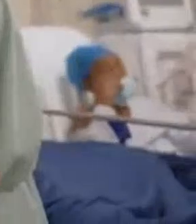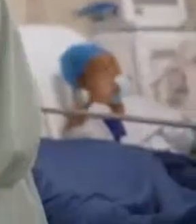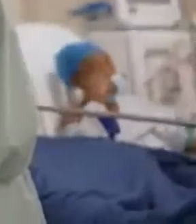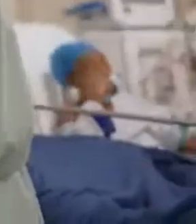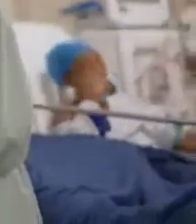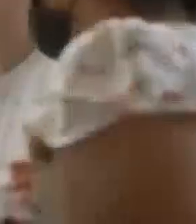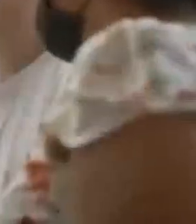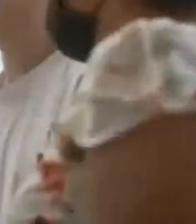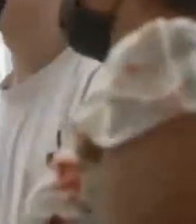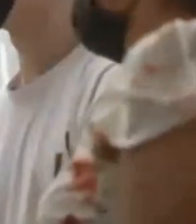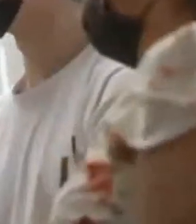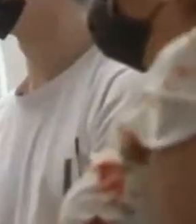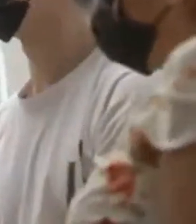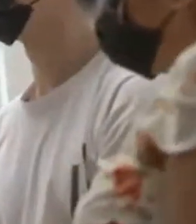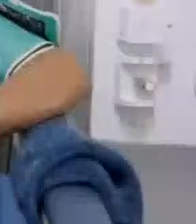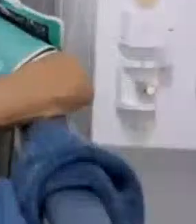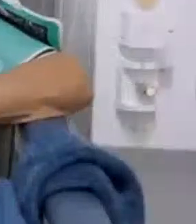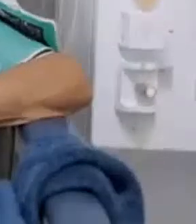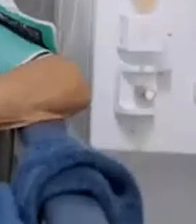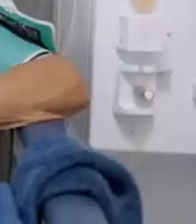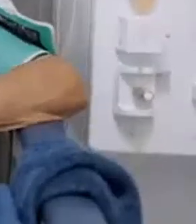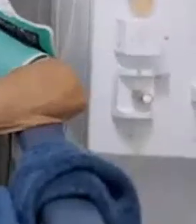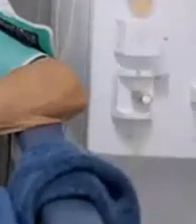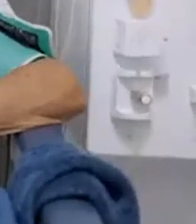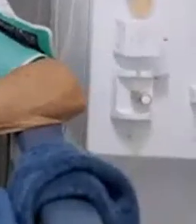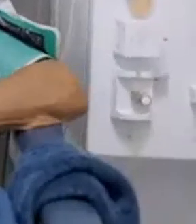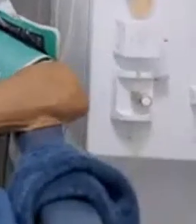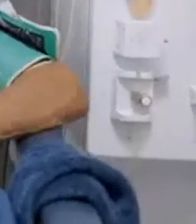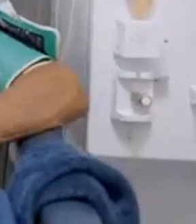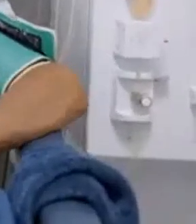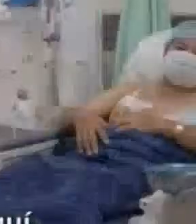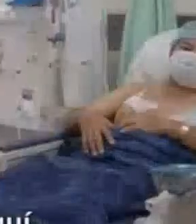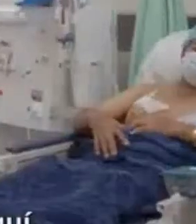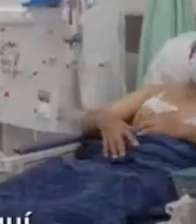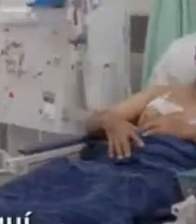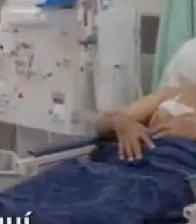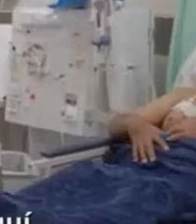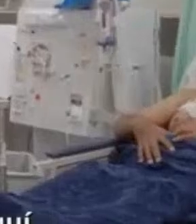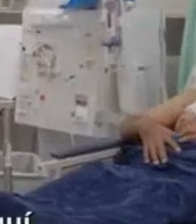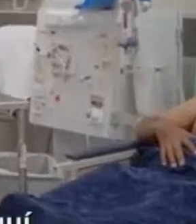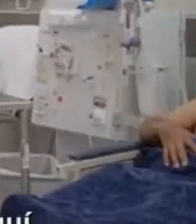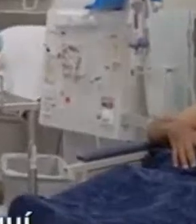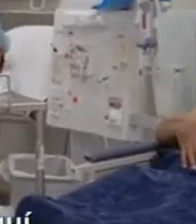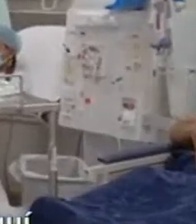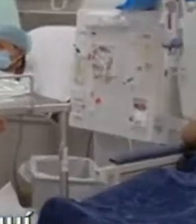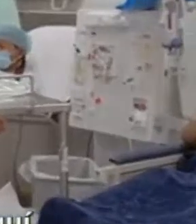oportuna y de calidad. Aquí no le cobran ni un peso y todos estamos bien atendidos aquí.